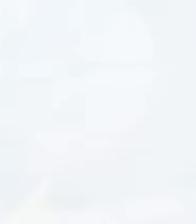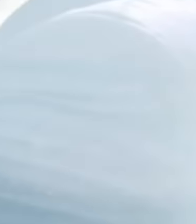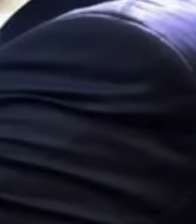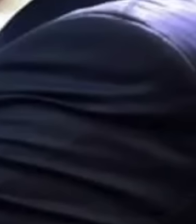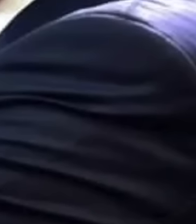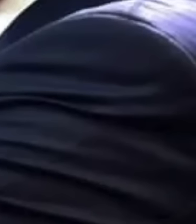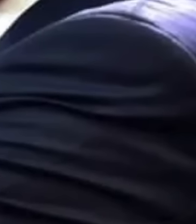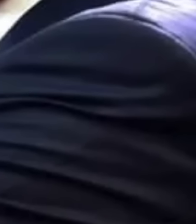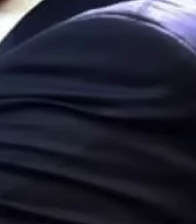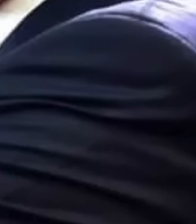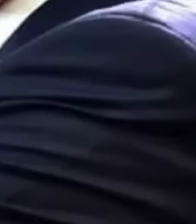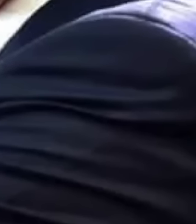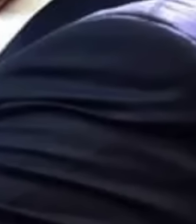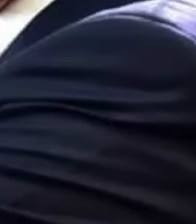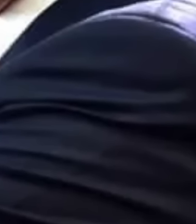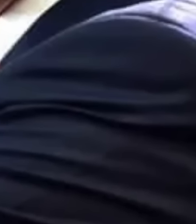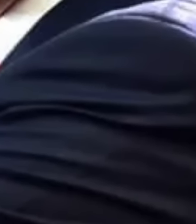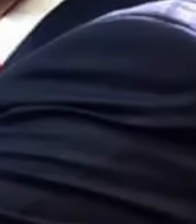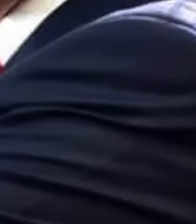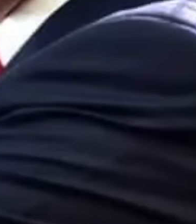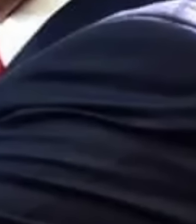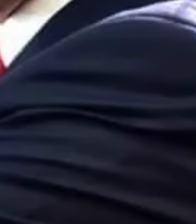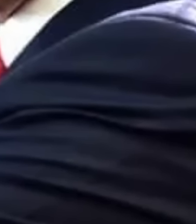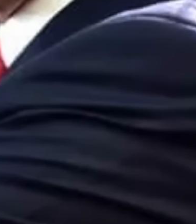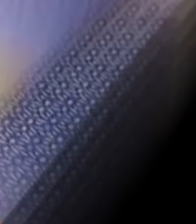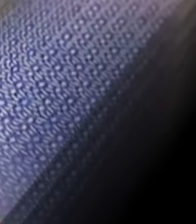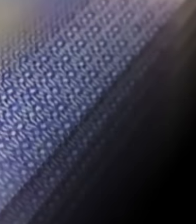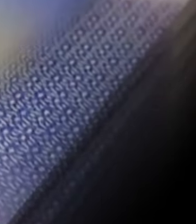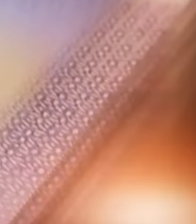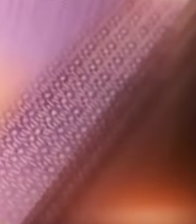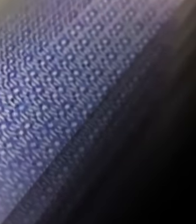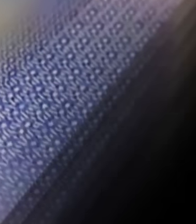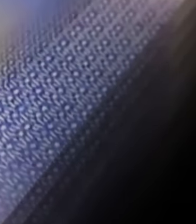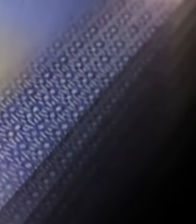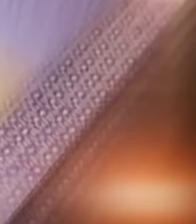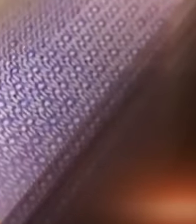esta lealtad, los comunicadores y sus empresas recibían sumas multimillonarias de la bolsa